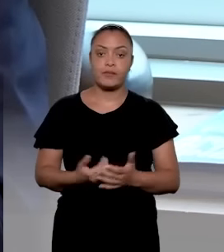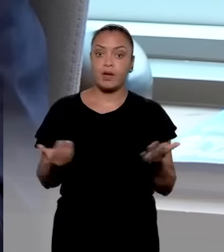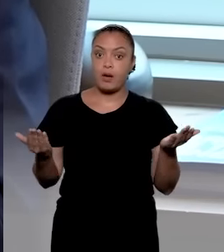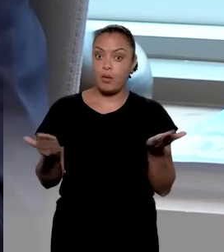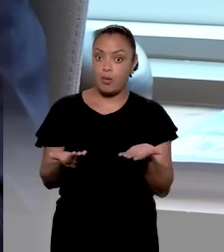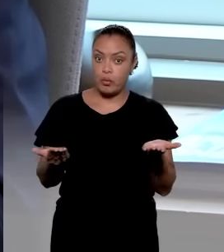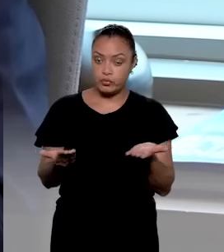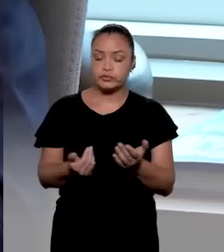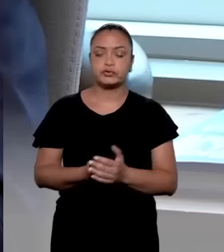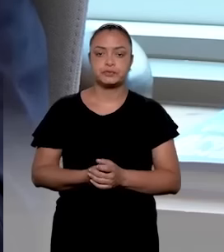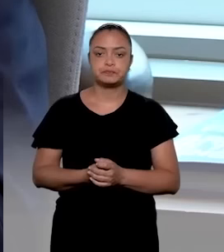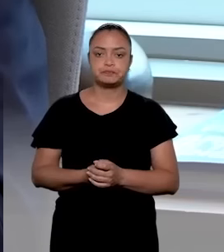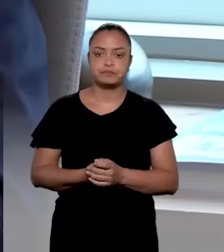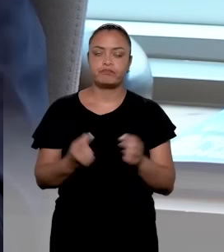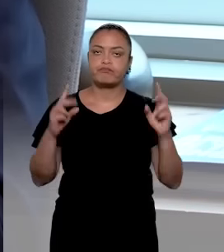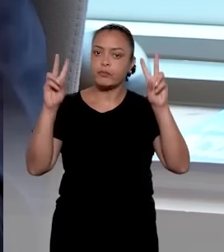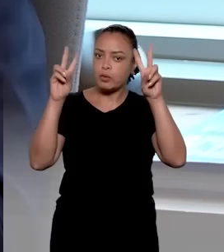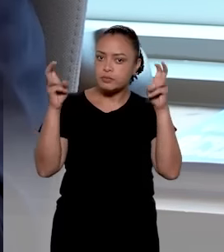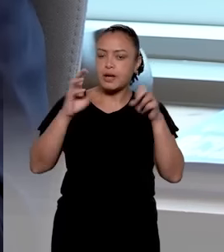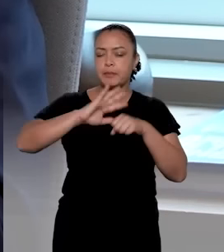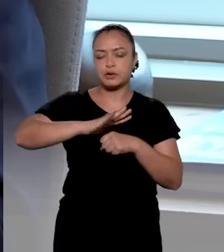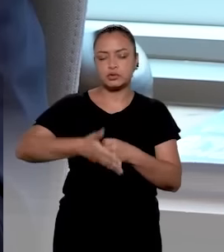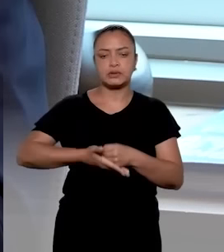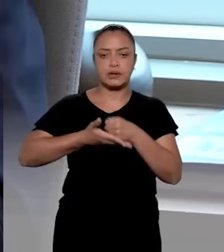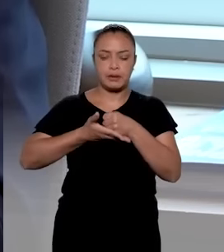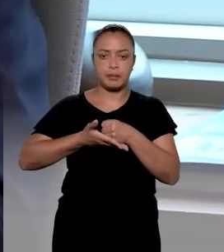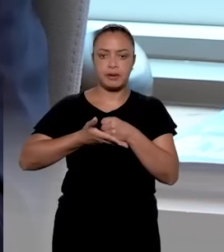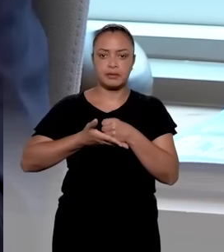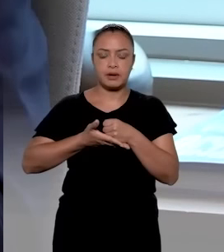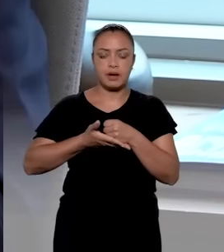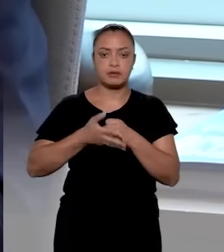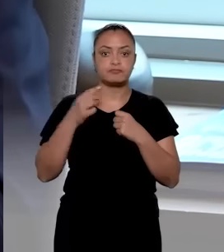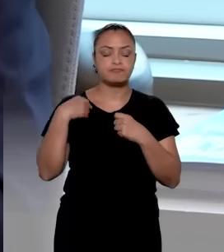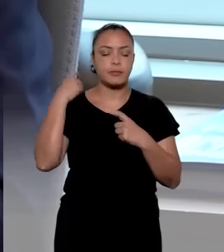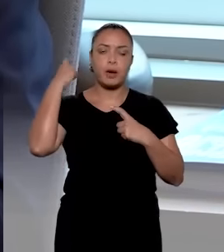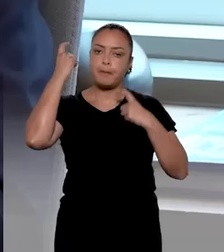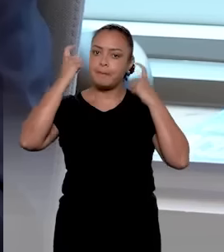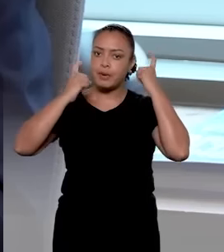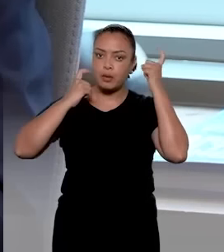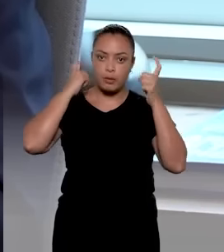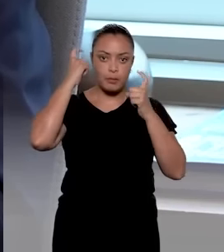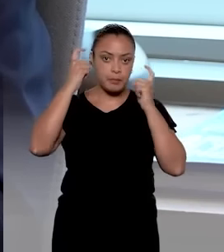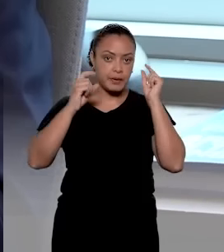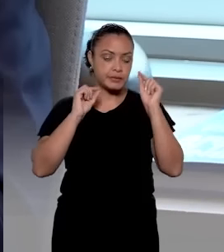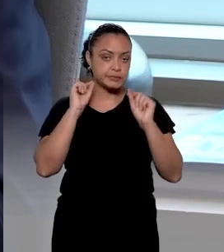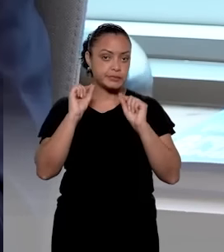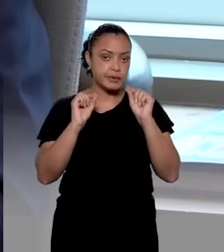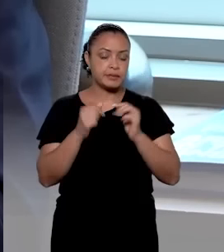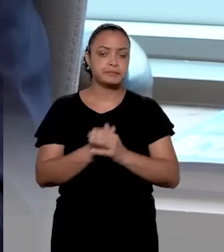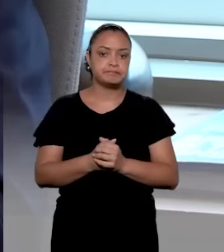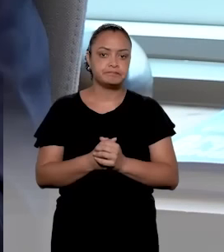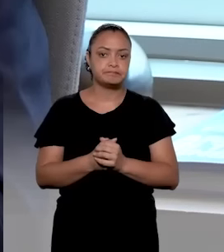E hoje, com essa questão muito ligada à sustentabilidade, cresce minha preocupação